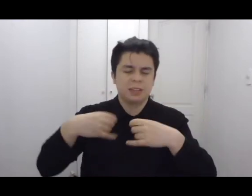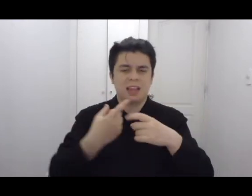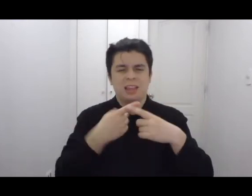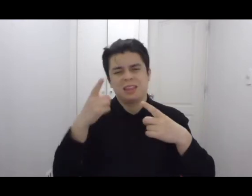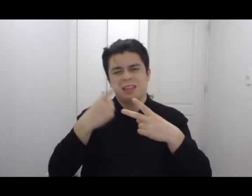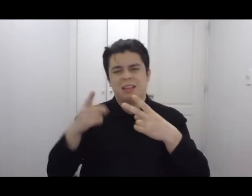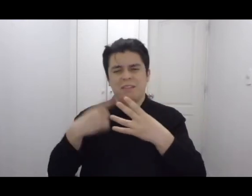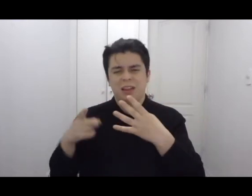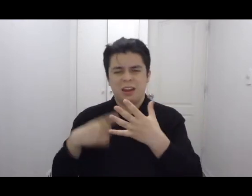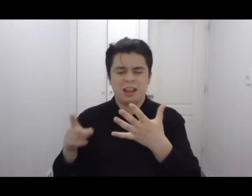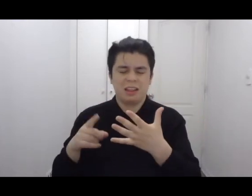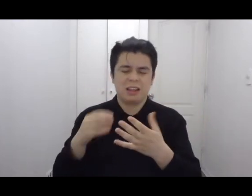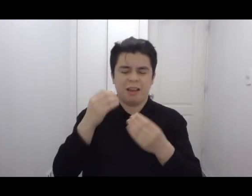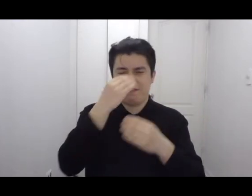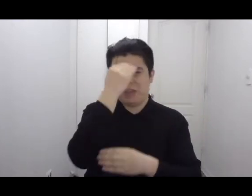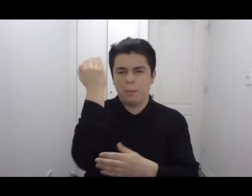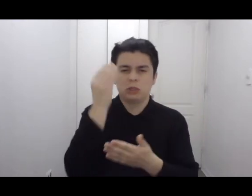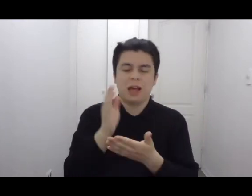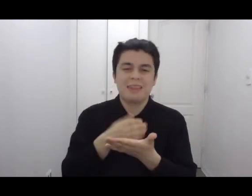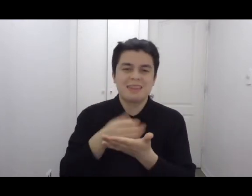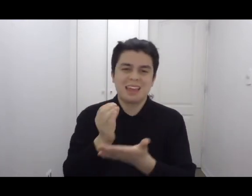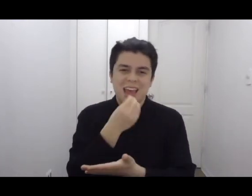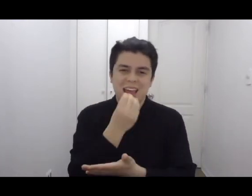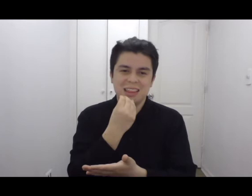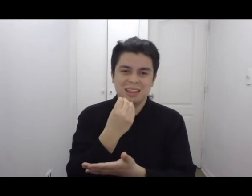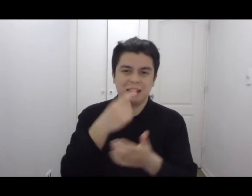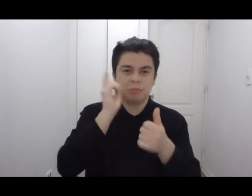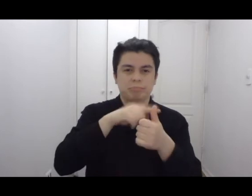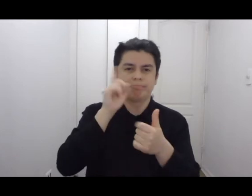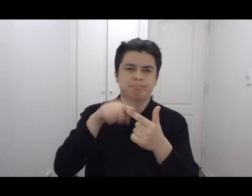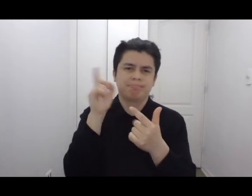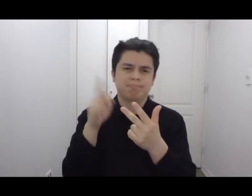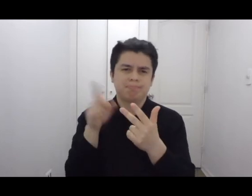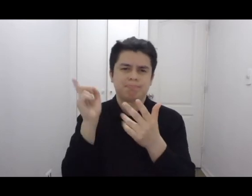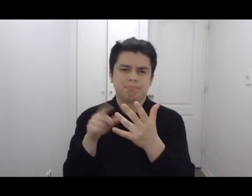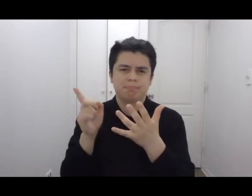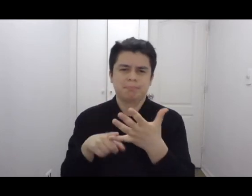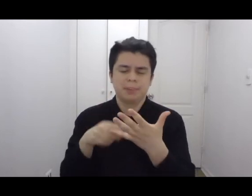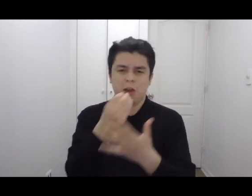información hay hartos tipos de dietas que están super en boga, tipos como tipos de dietas